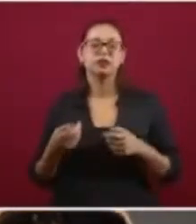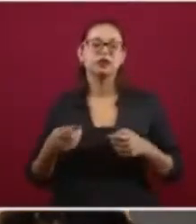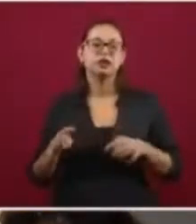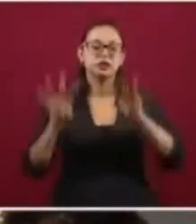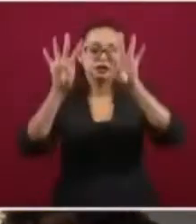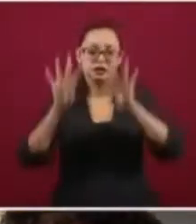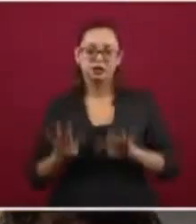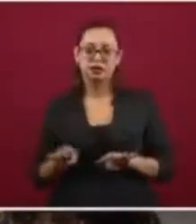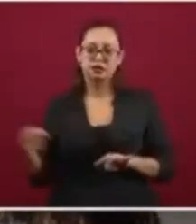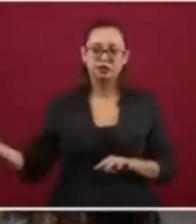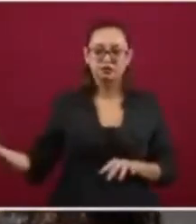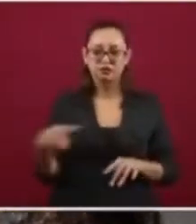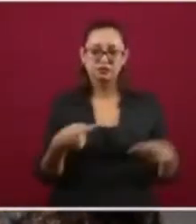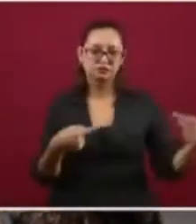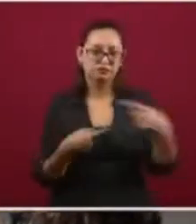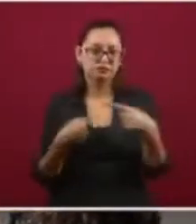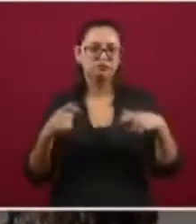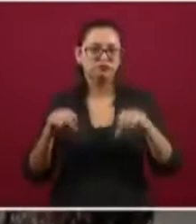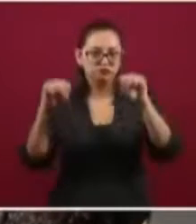campesina muy integrada.